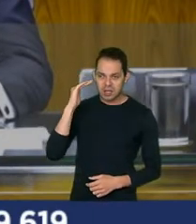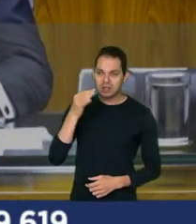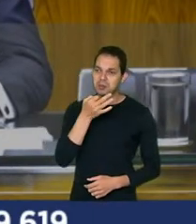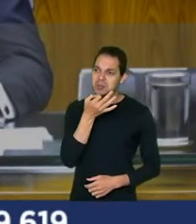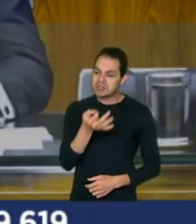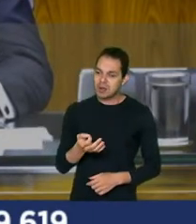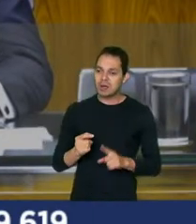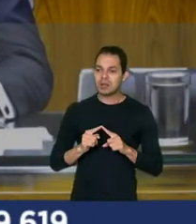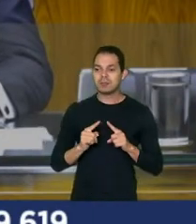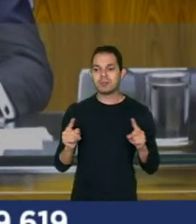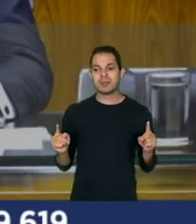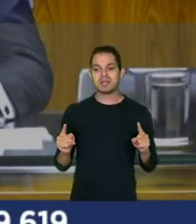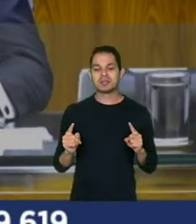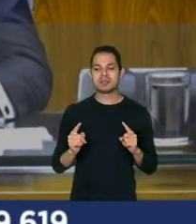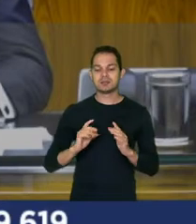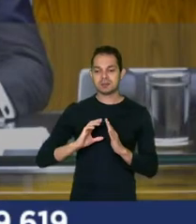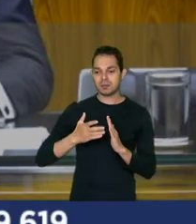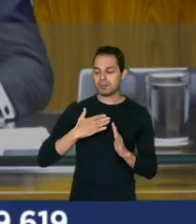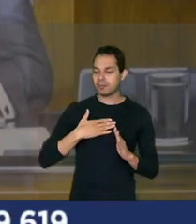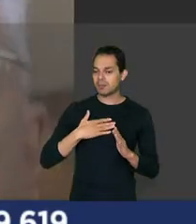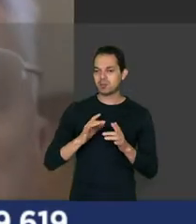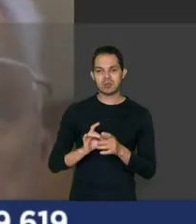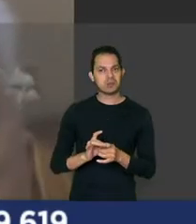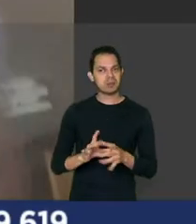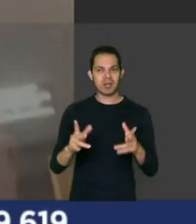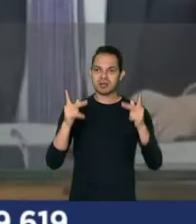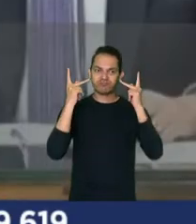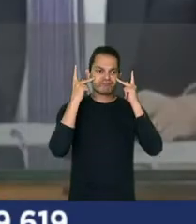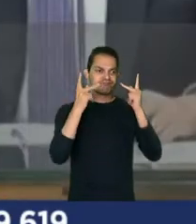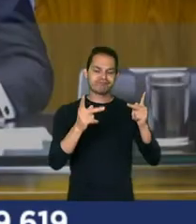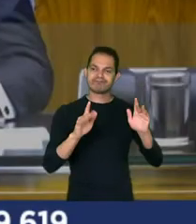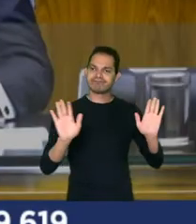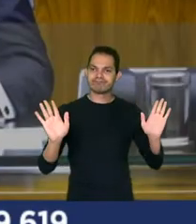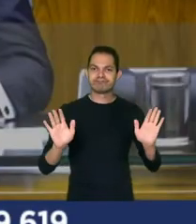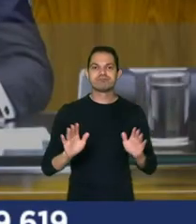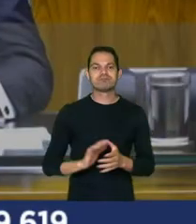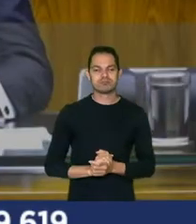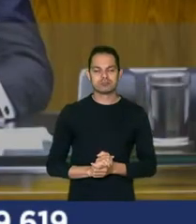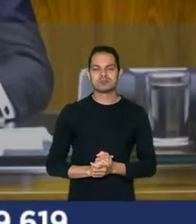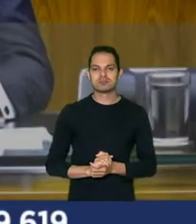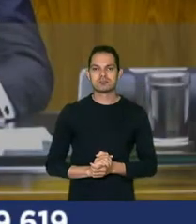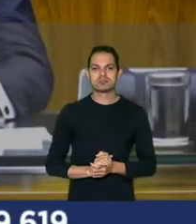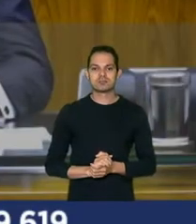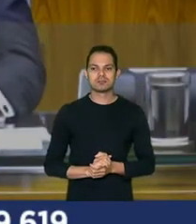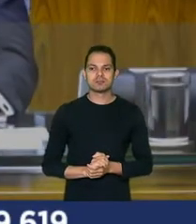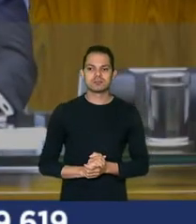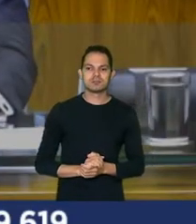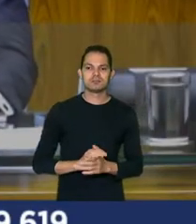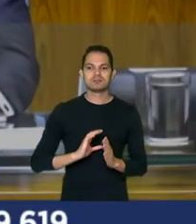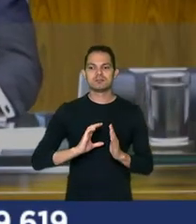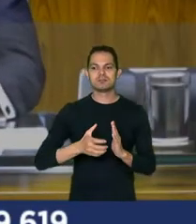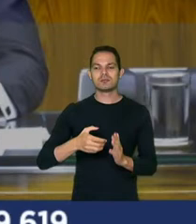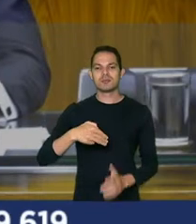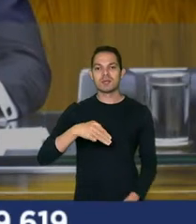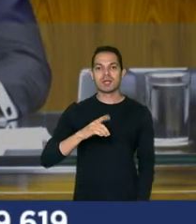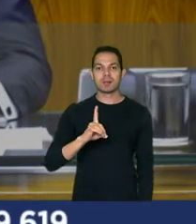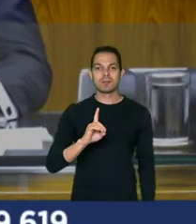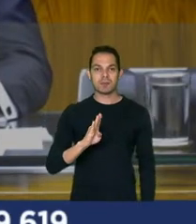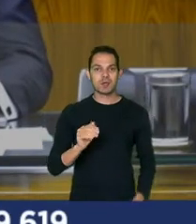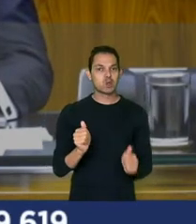PRESIDENTE, EU ENTENDO A POSIÇÃO, MAS O PL LIBERA A BANCADA, PRESIDENTE. [PRESIDENTE]: PL